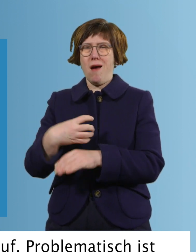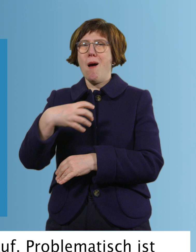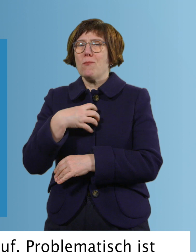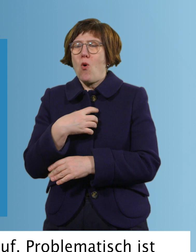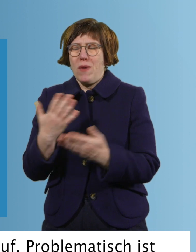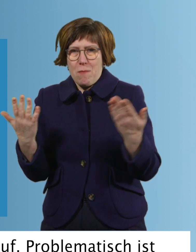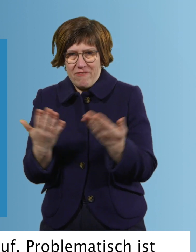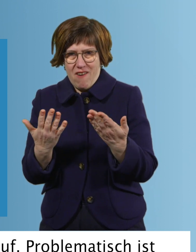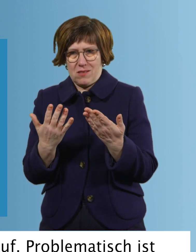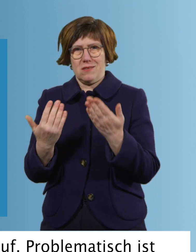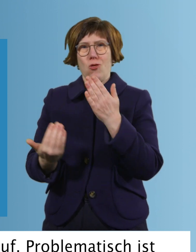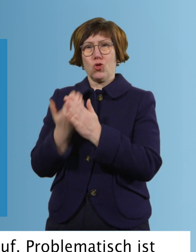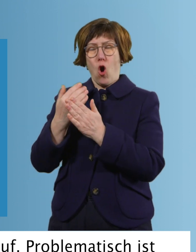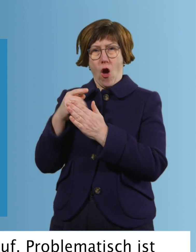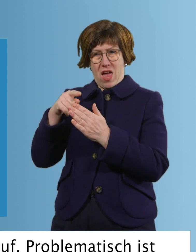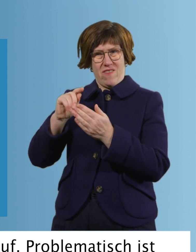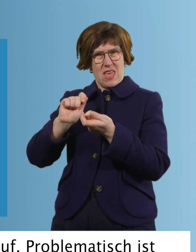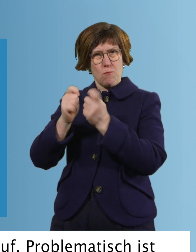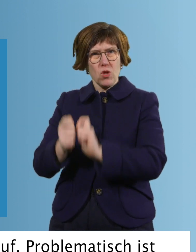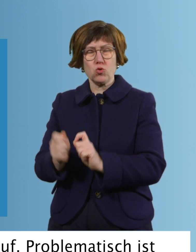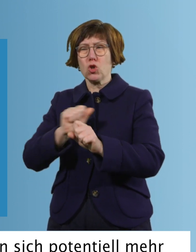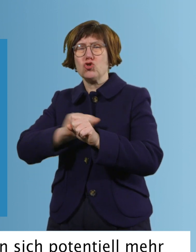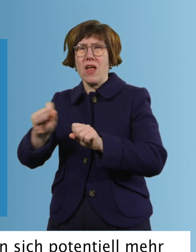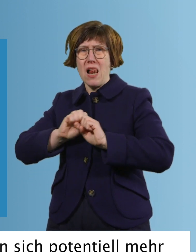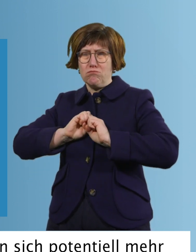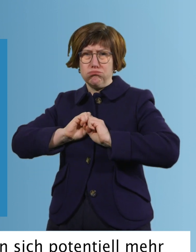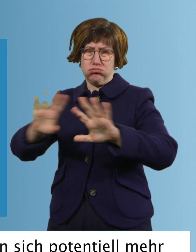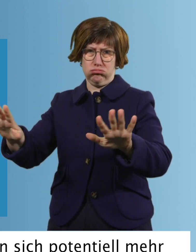Problematisch ist jedoch, dass die neuen Varianten schneller übertragbar sind.